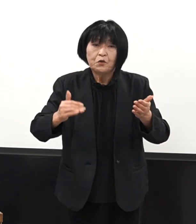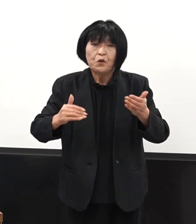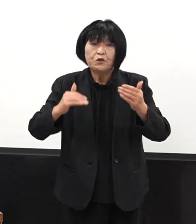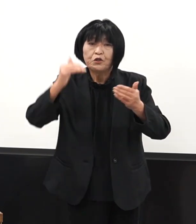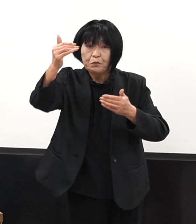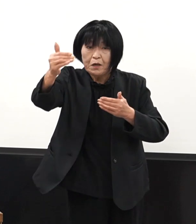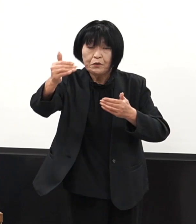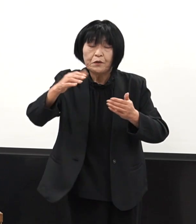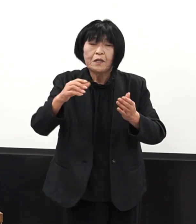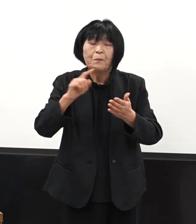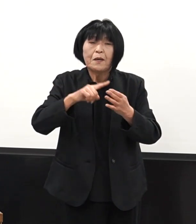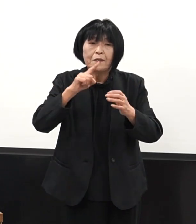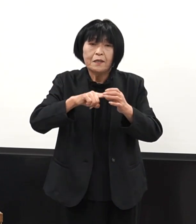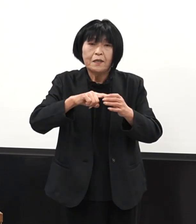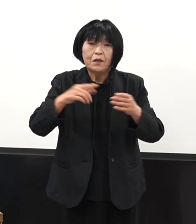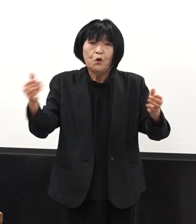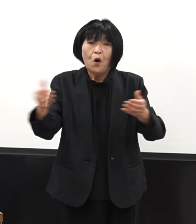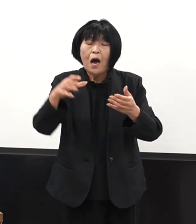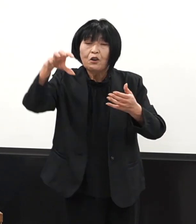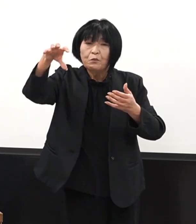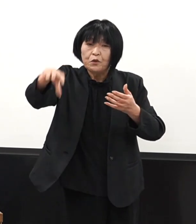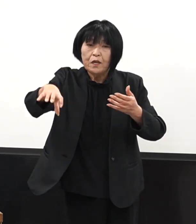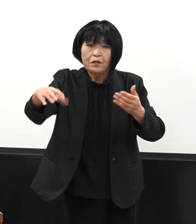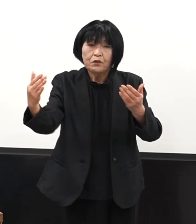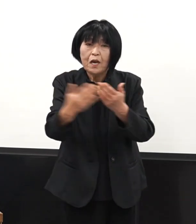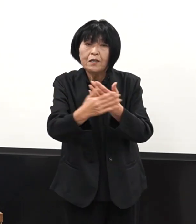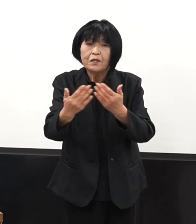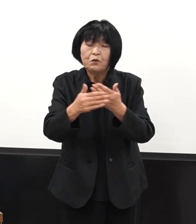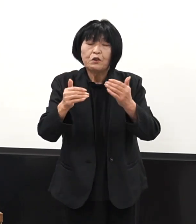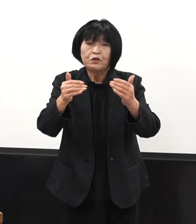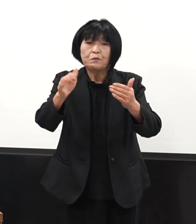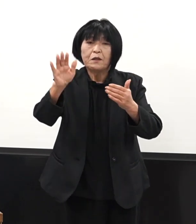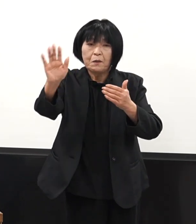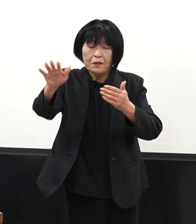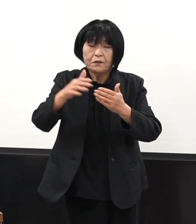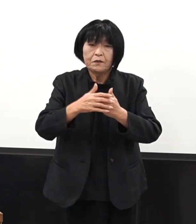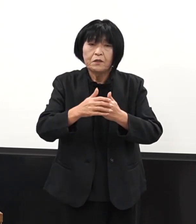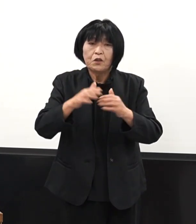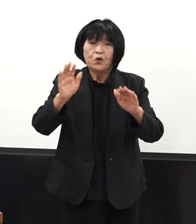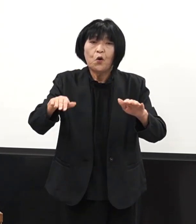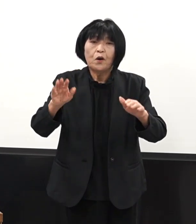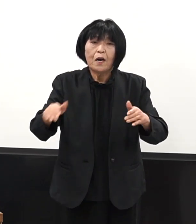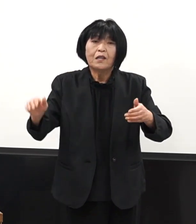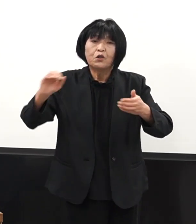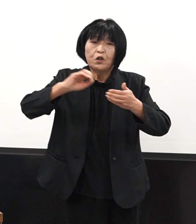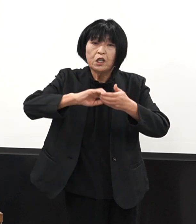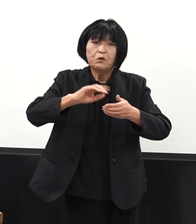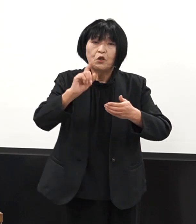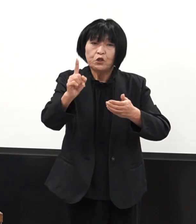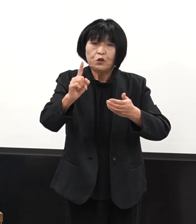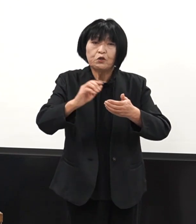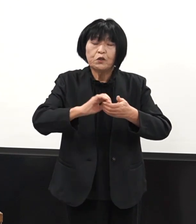ワークプレイス改善を進めており、 今回、その取組の一環として、